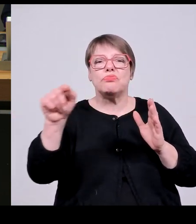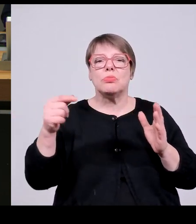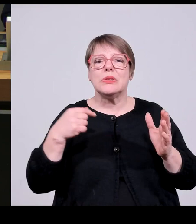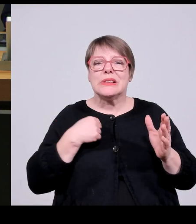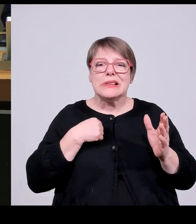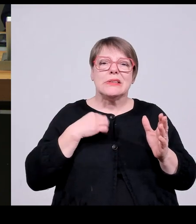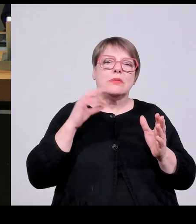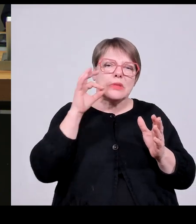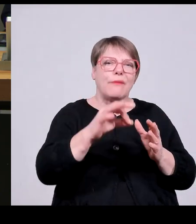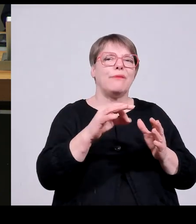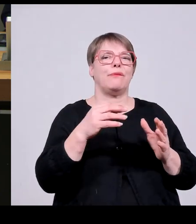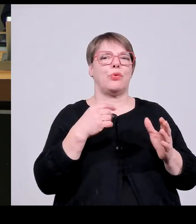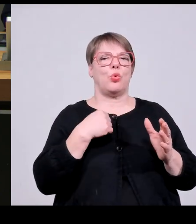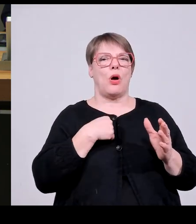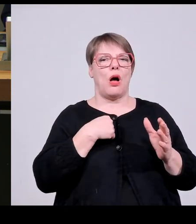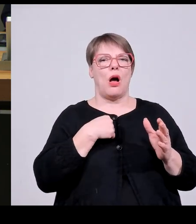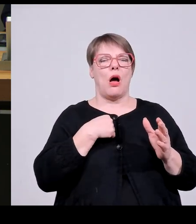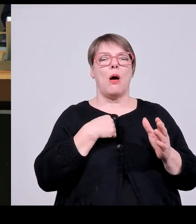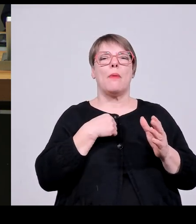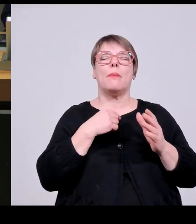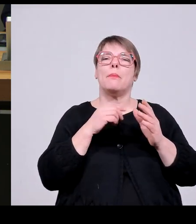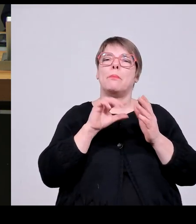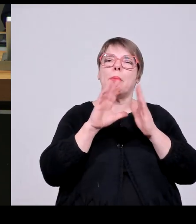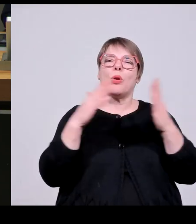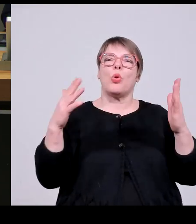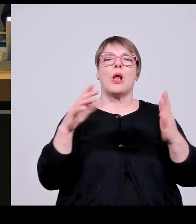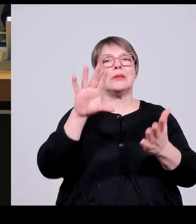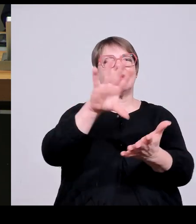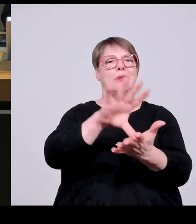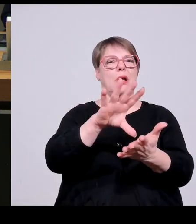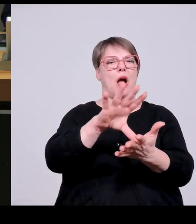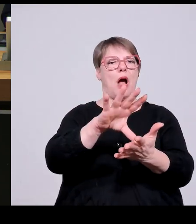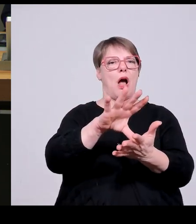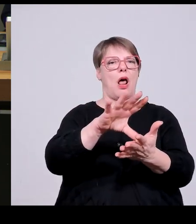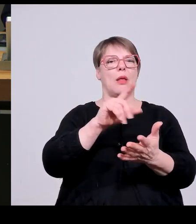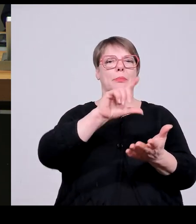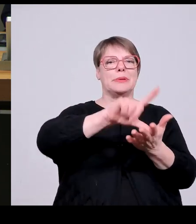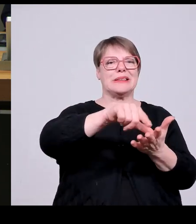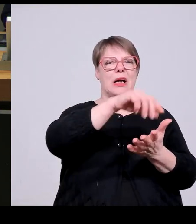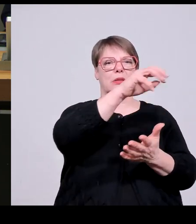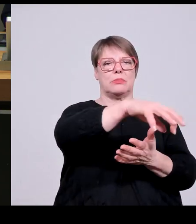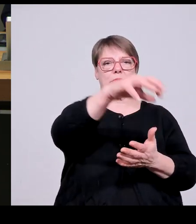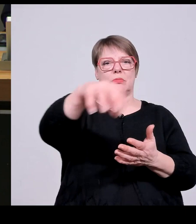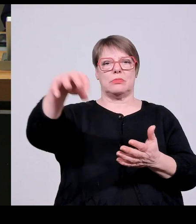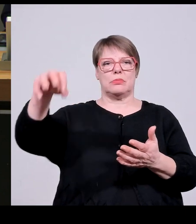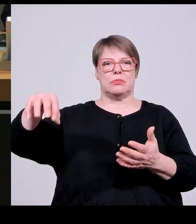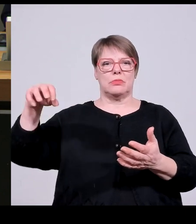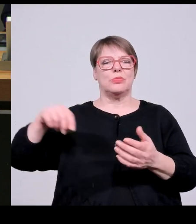größere Angebote, mehr Medienbestände, aber auch ein Café und ähnliches. Und das wenigsten Montag bis Samstag geöffnet ist